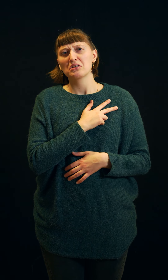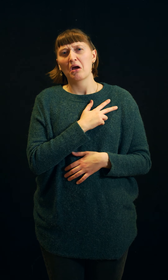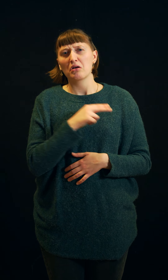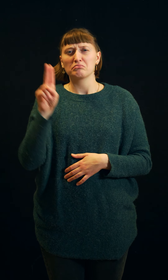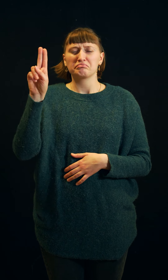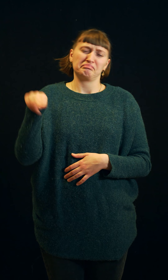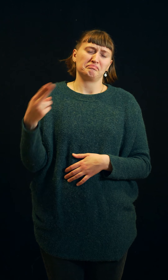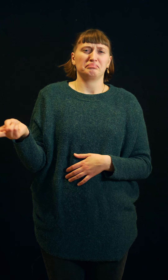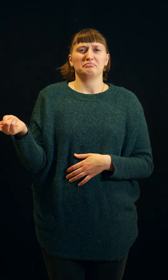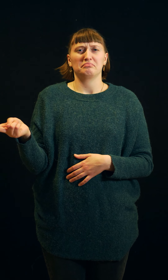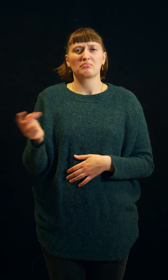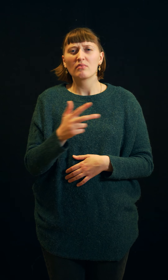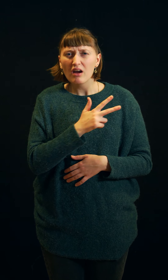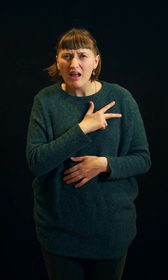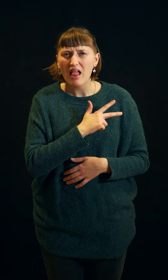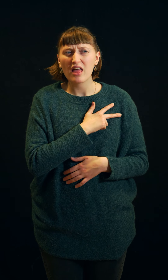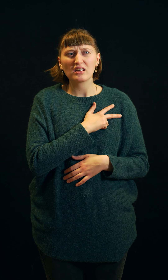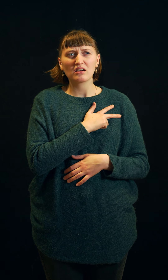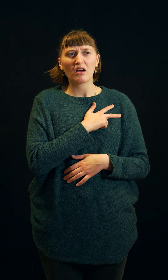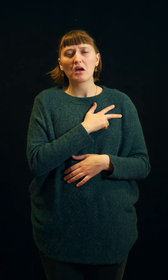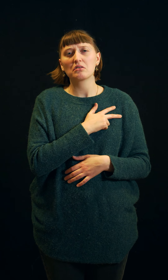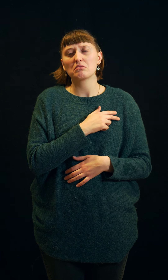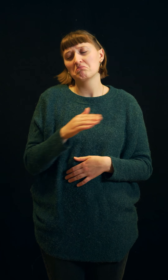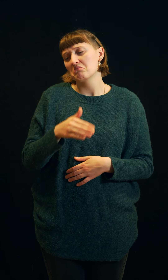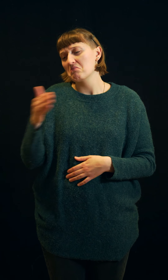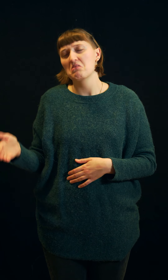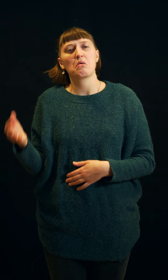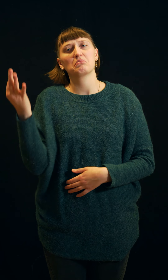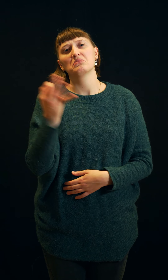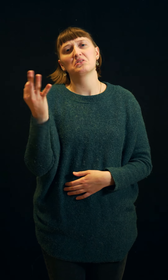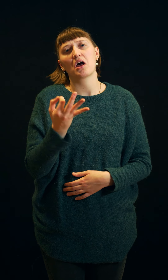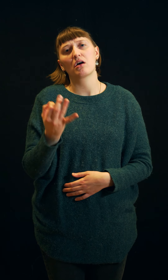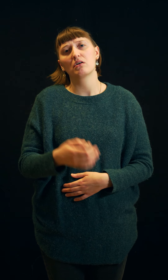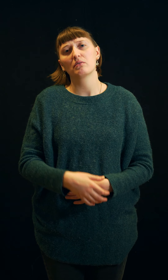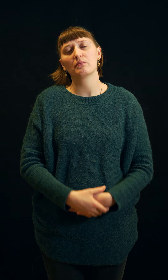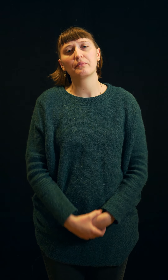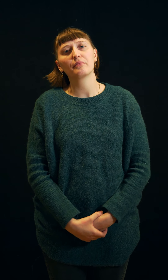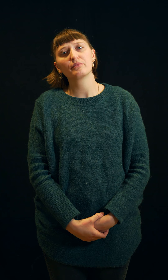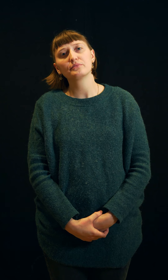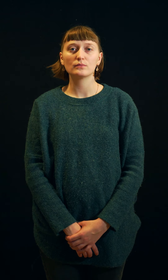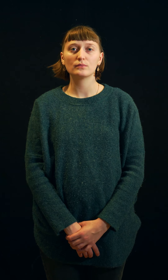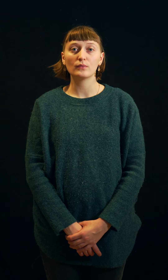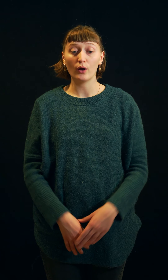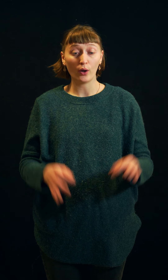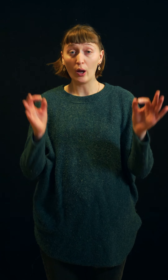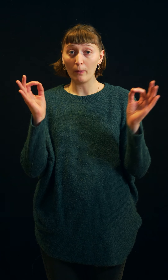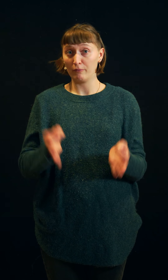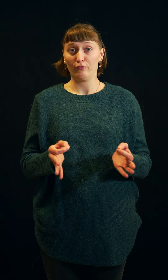[Ehrlichkeit ist nur Nebensache]